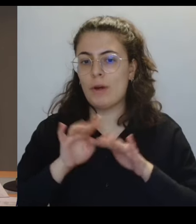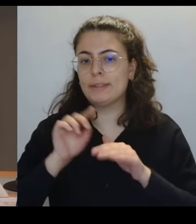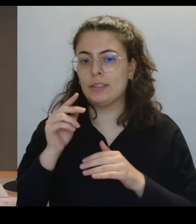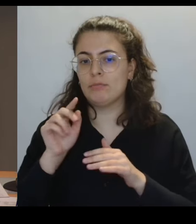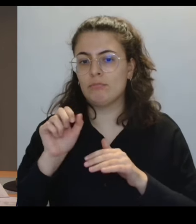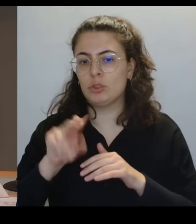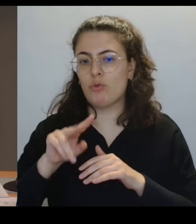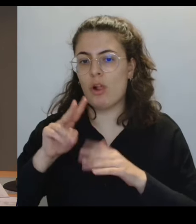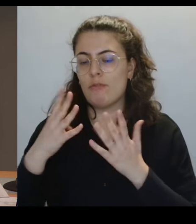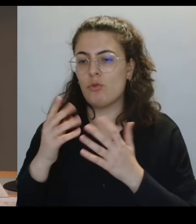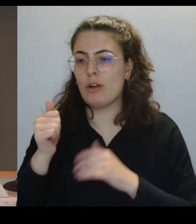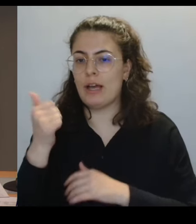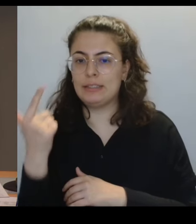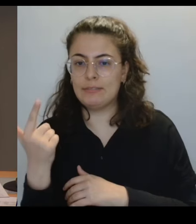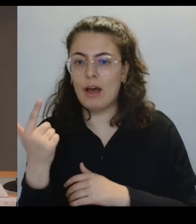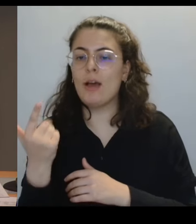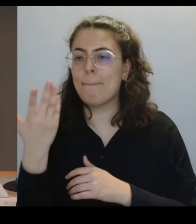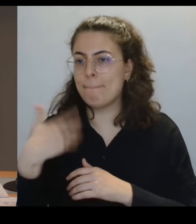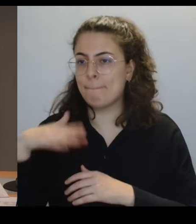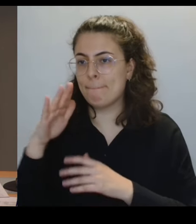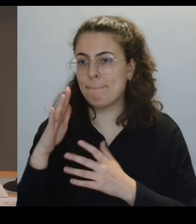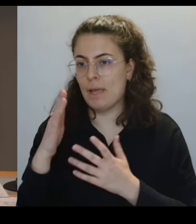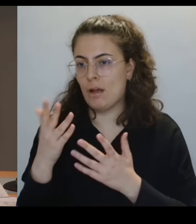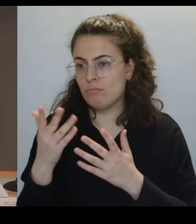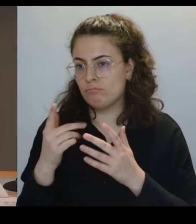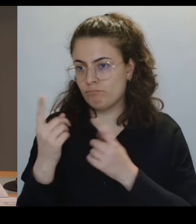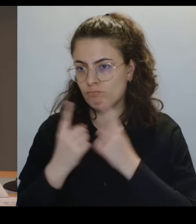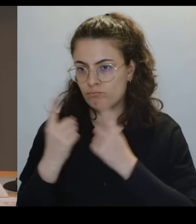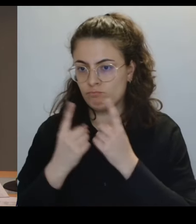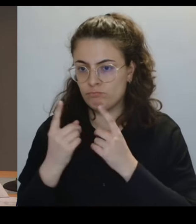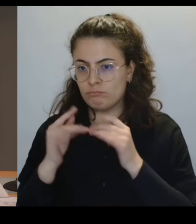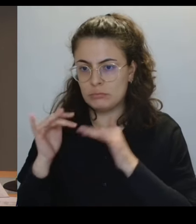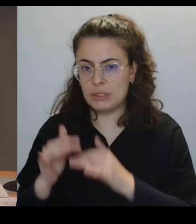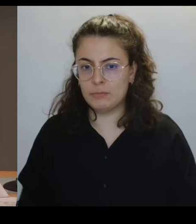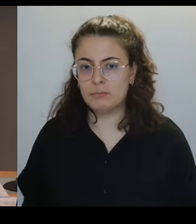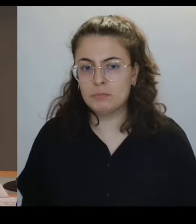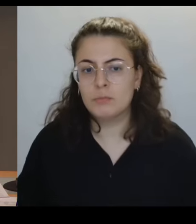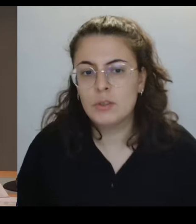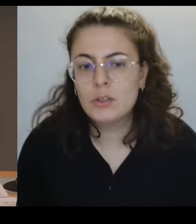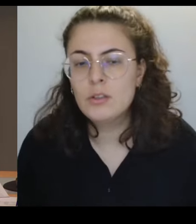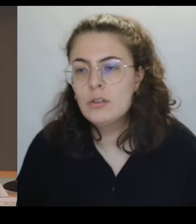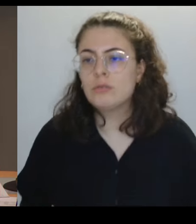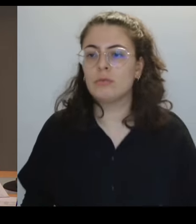Grünen und die Fraktion Die Linke sowie bei Enthaltung der AfD-Fraktion die Ablehnung.